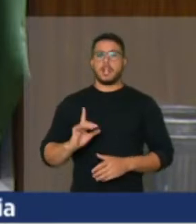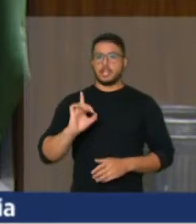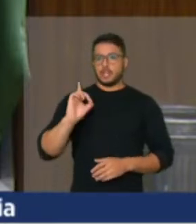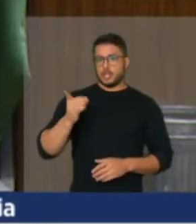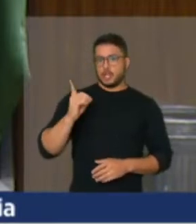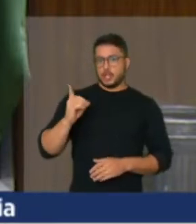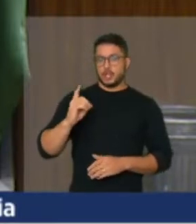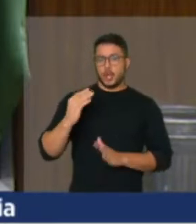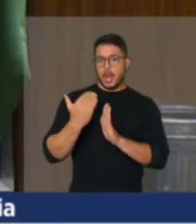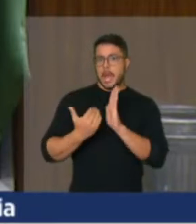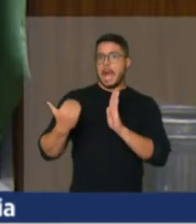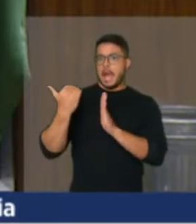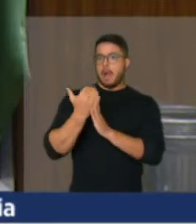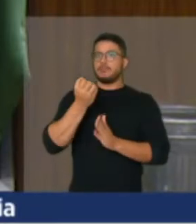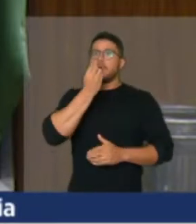DISNEYLÂNDIA, EMPREGADA DOMÀSTICA INDO PARA A